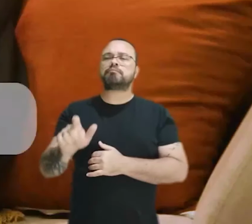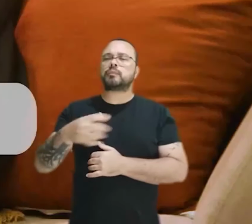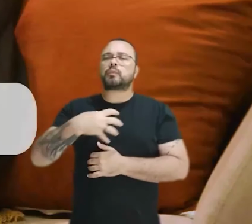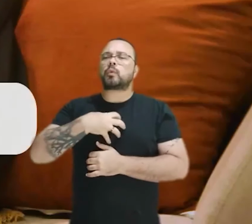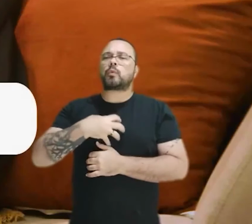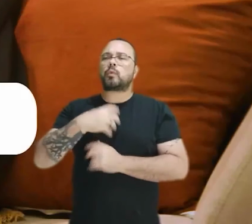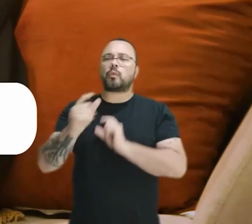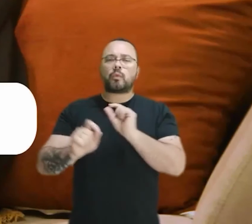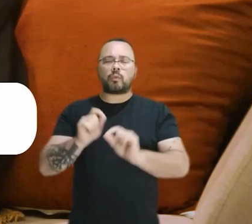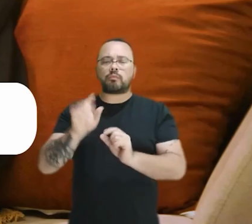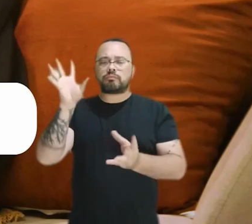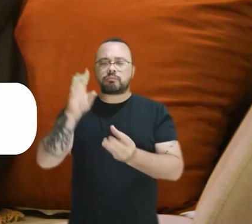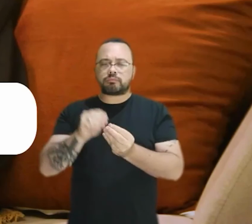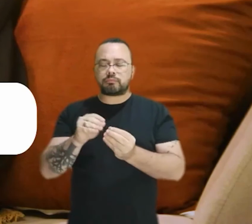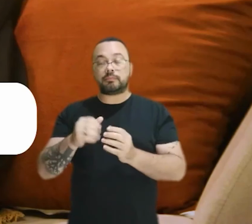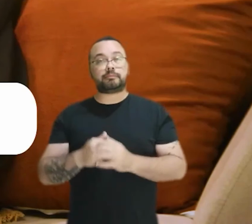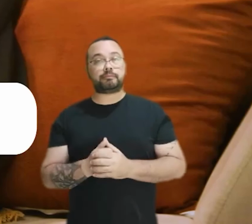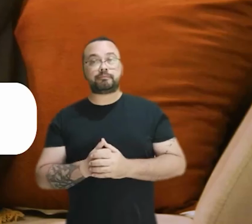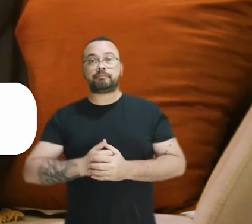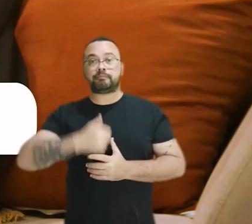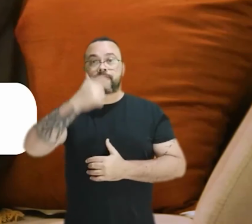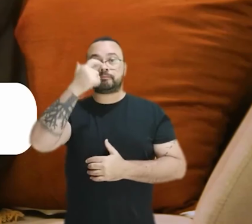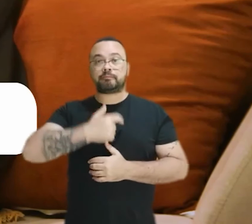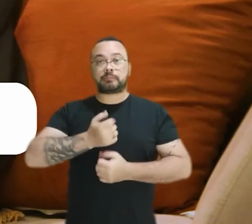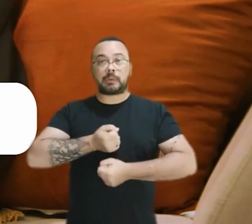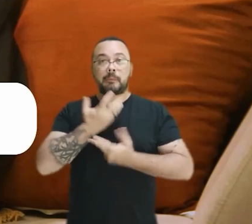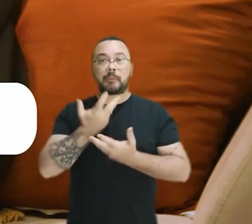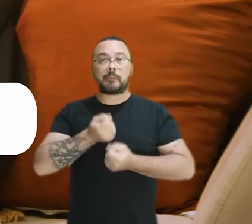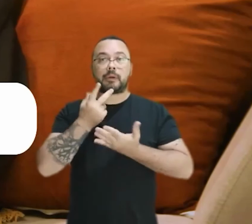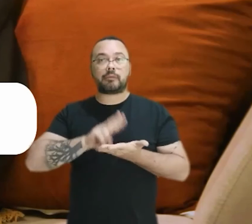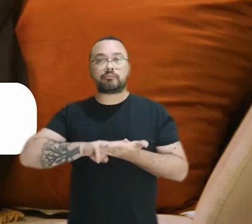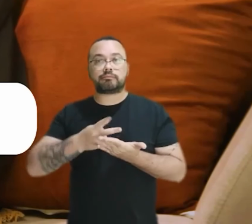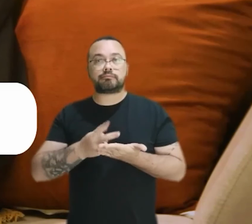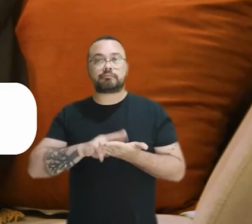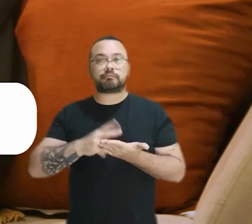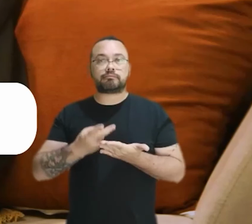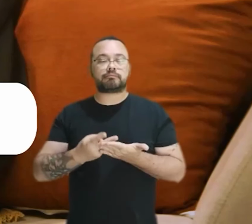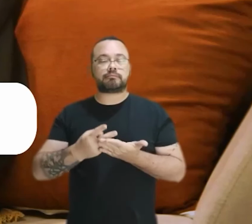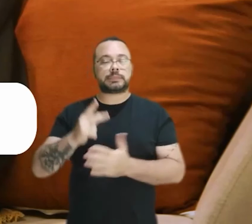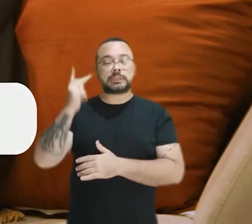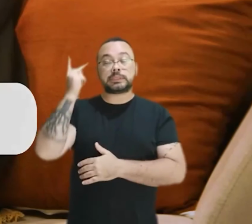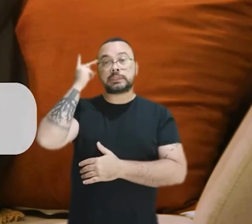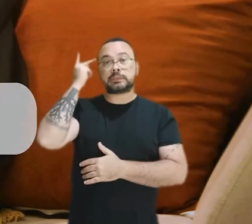É... Eu sou uma poeta e tradutora de São Paulo,